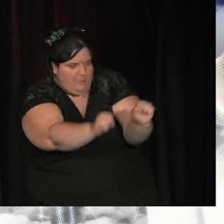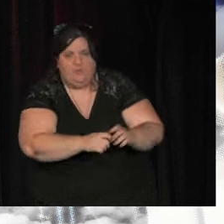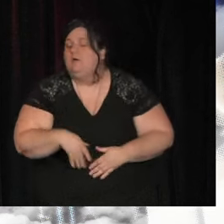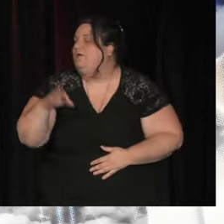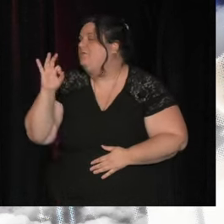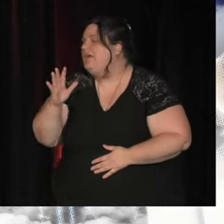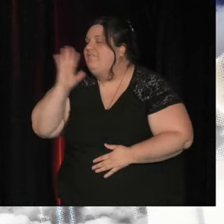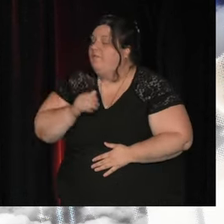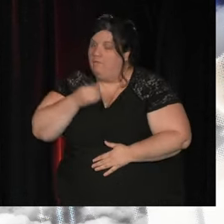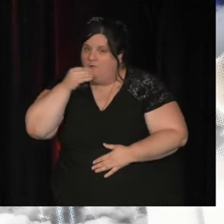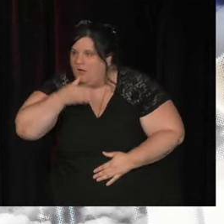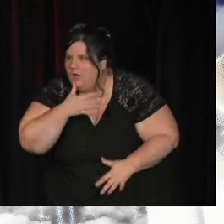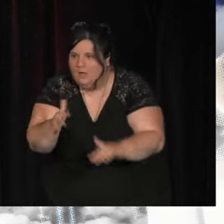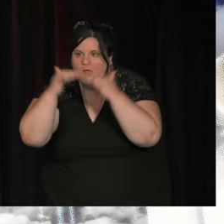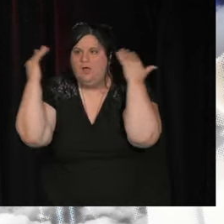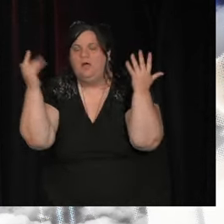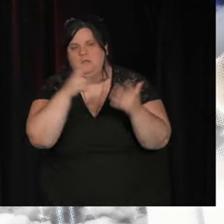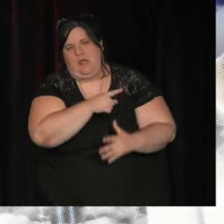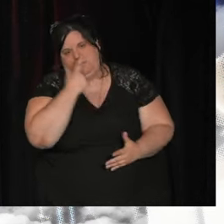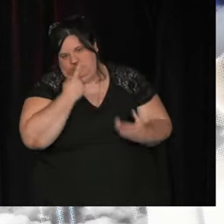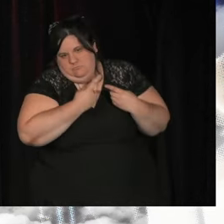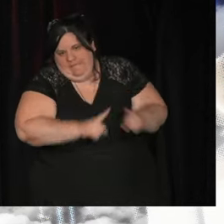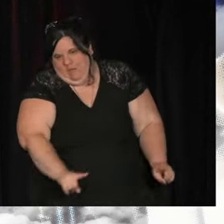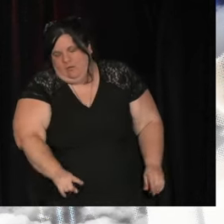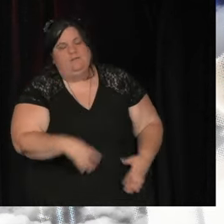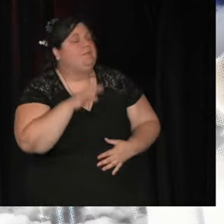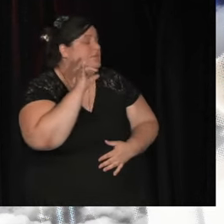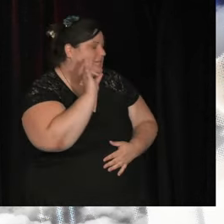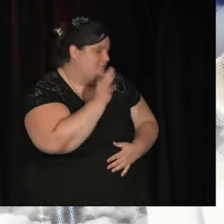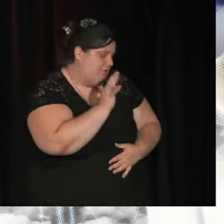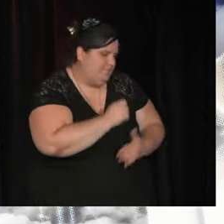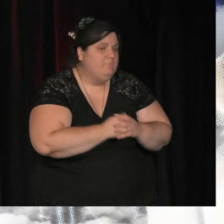qu'on avait l'habitude de voir sur les réseaux. Et encore une fois, pour mettre ça en valeur, ils ont dû travailler.